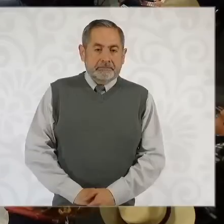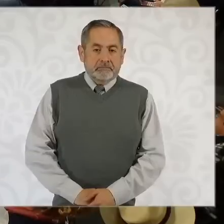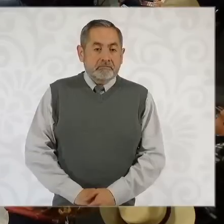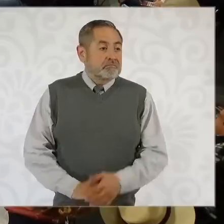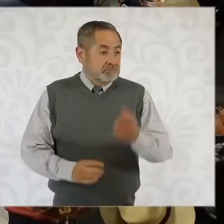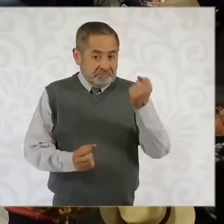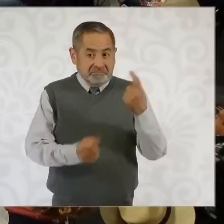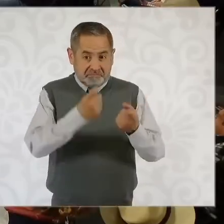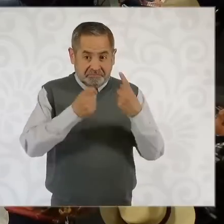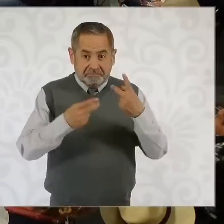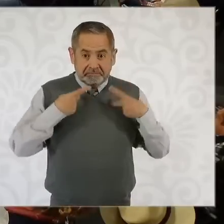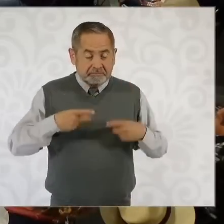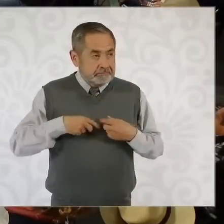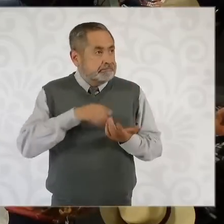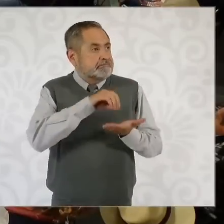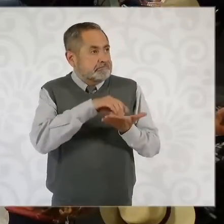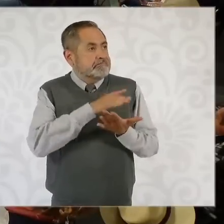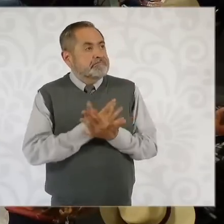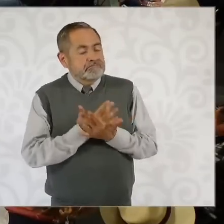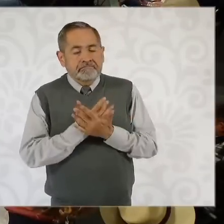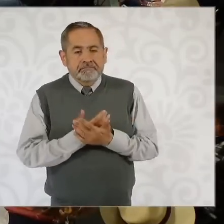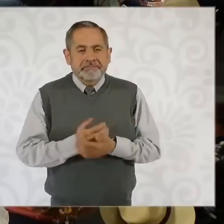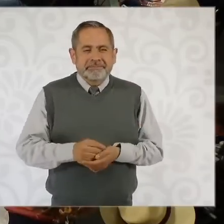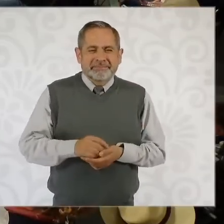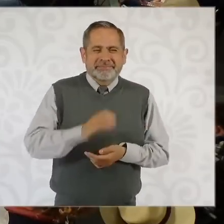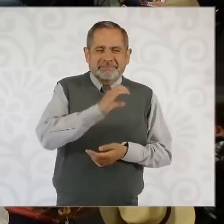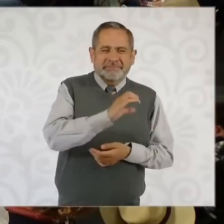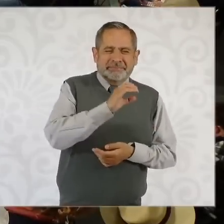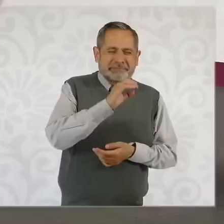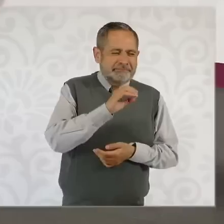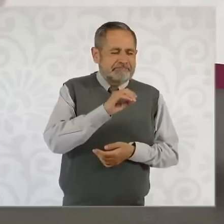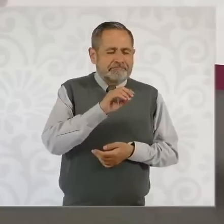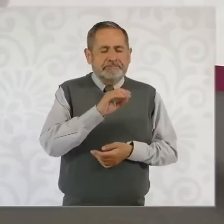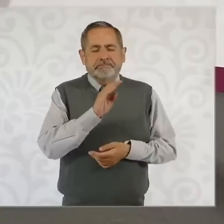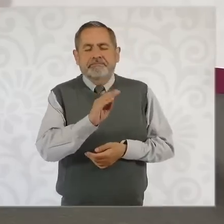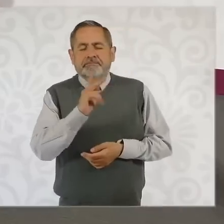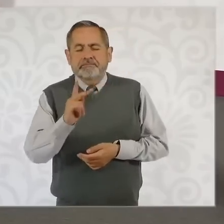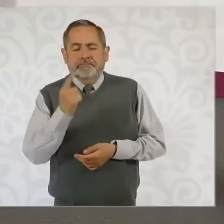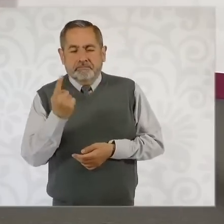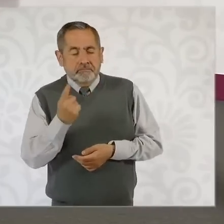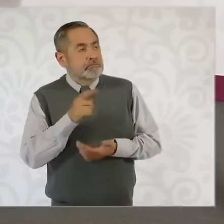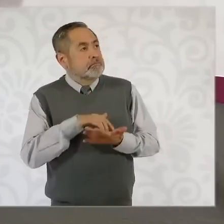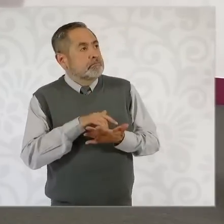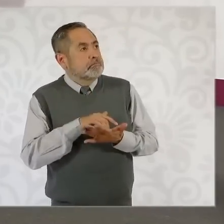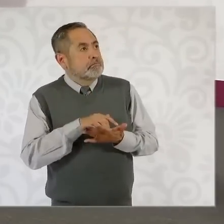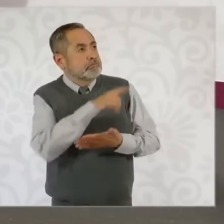llamado cvp One cuando estaba el presidente biden y luego lo cerró el presidente Trump se quedaron